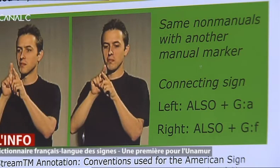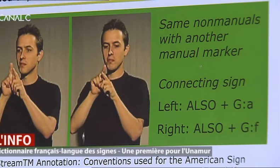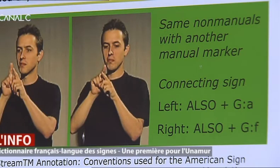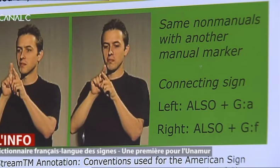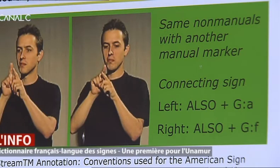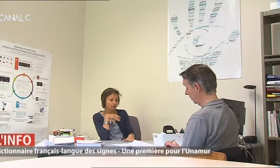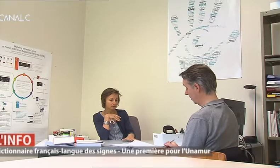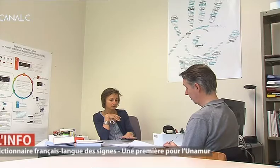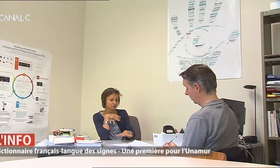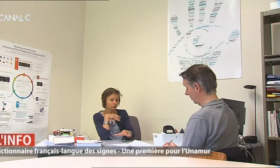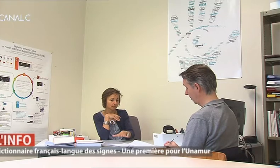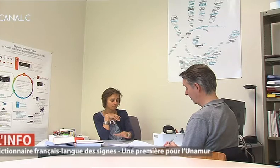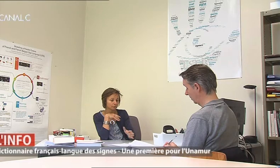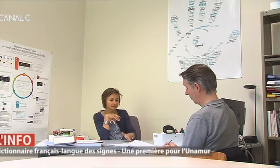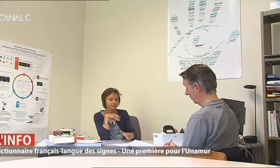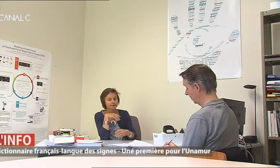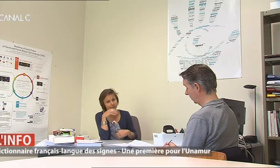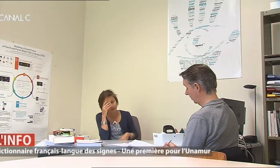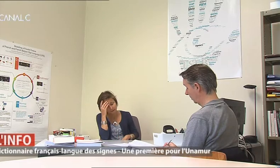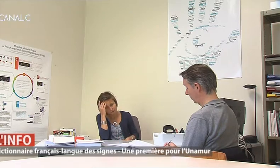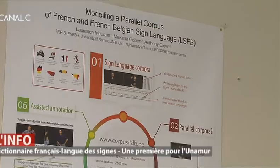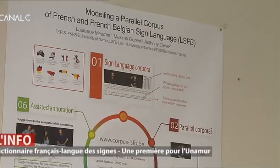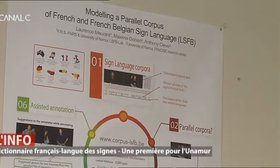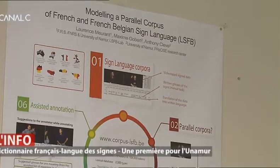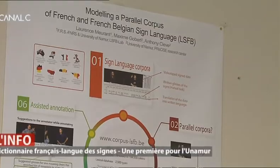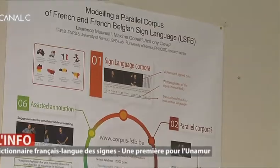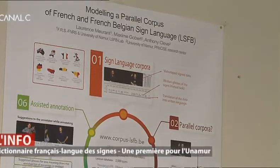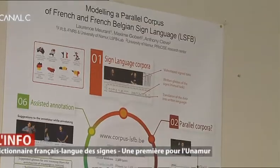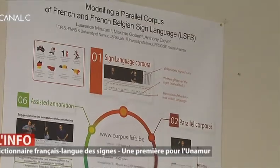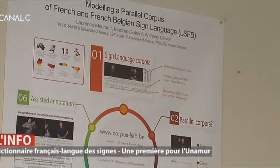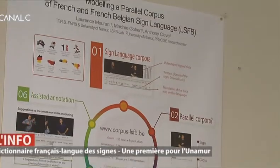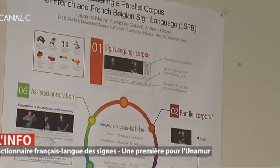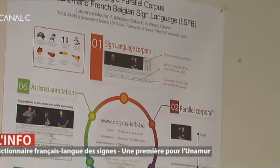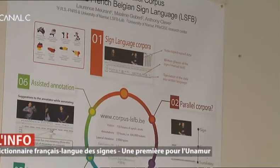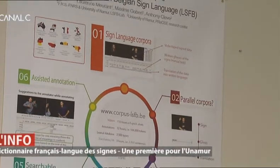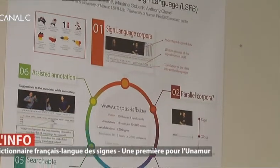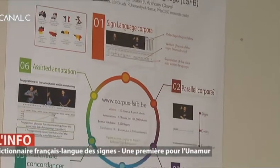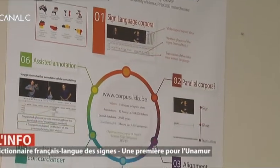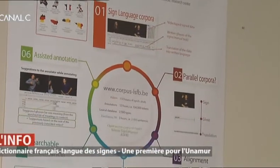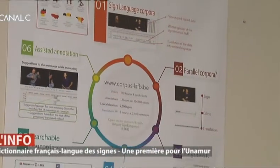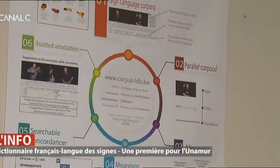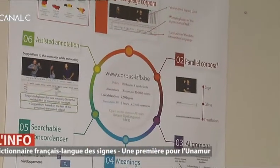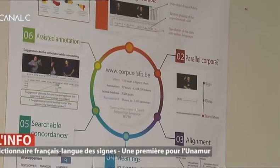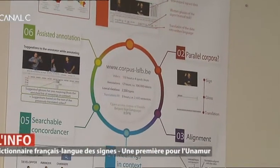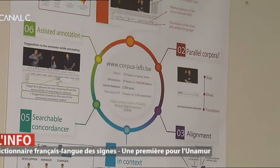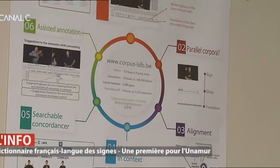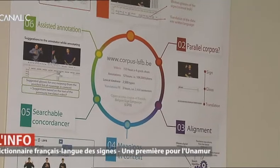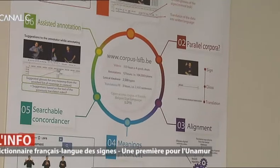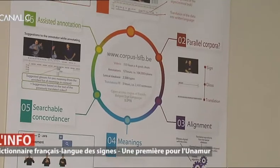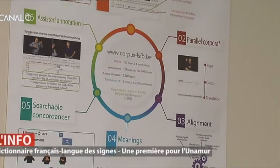de nombreuses années ou plutôt que l'on étudie les langues des signes car comme pour les langues parlées il y a plusieurs langues des signes, plusieurs